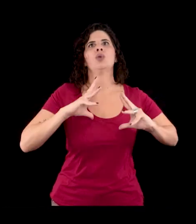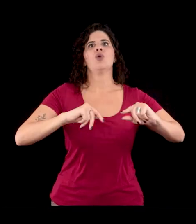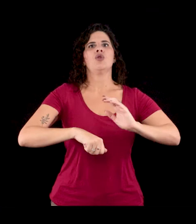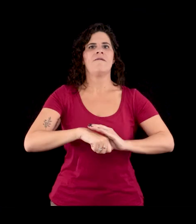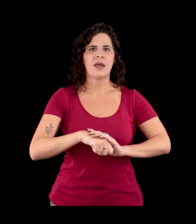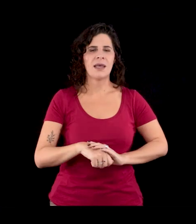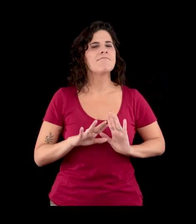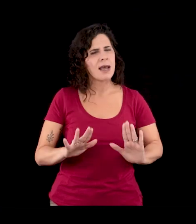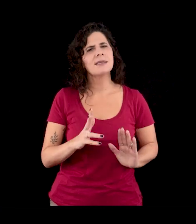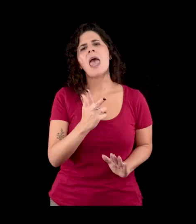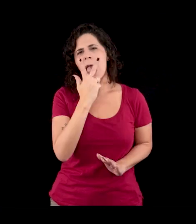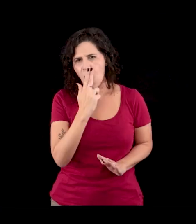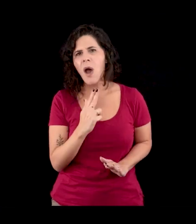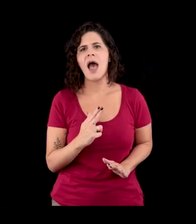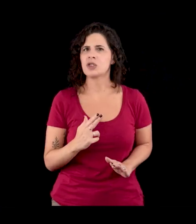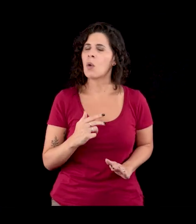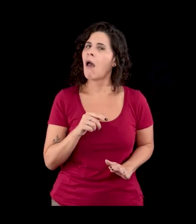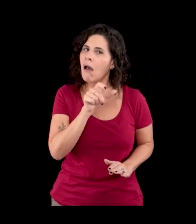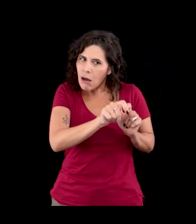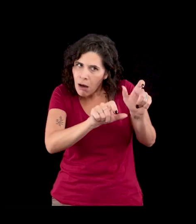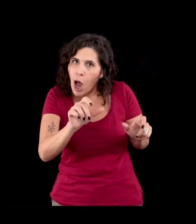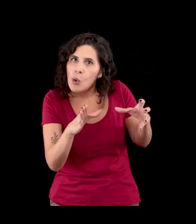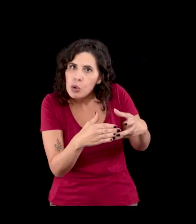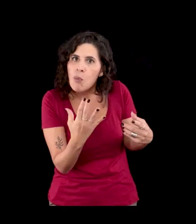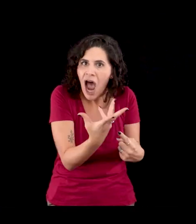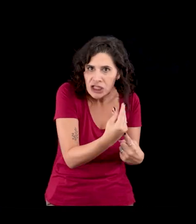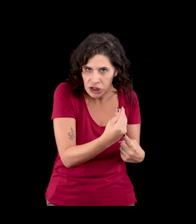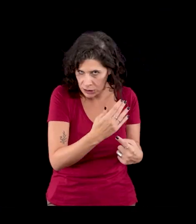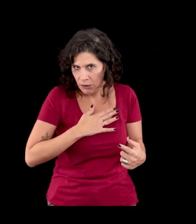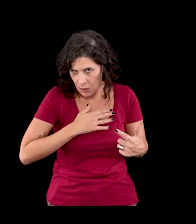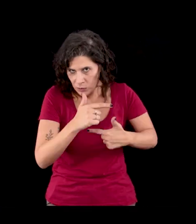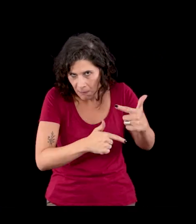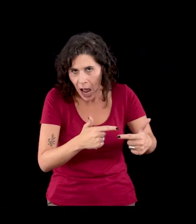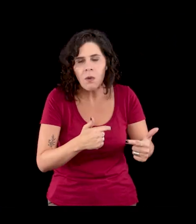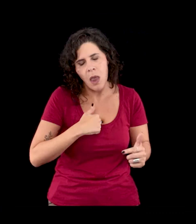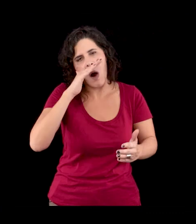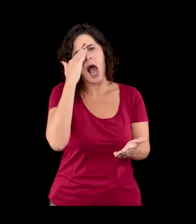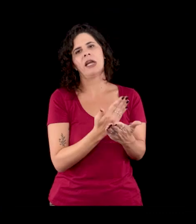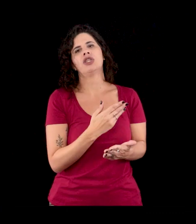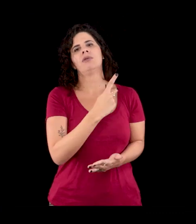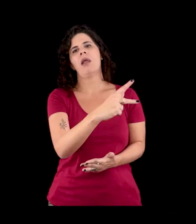mas acho que os artistas com os quais trabalho, acredito muito neles.